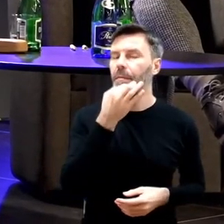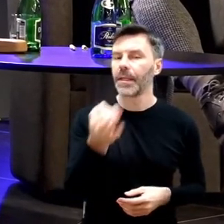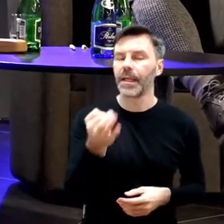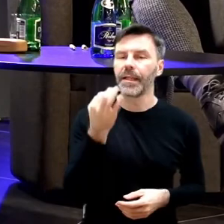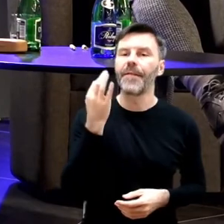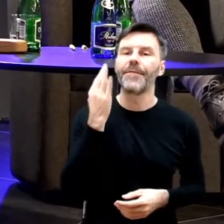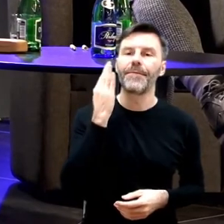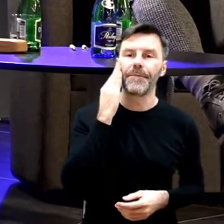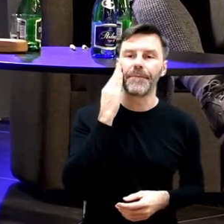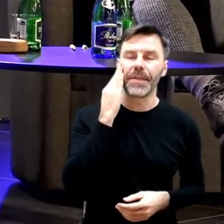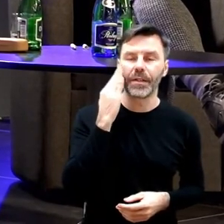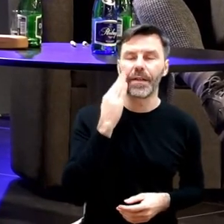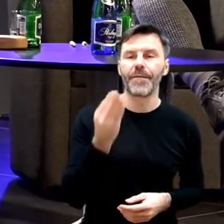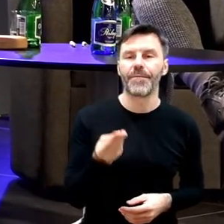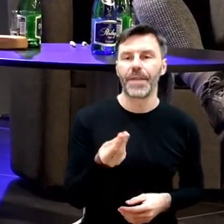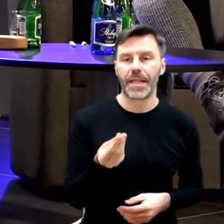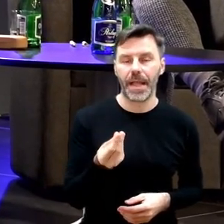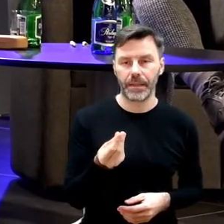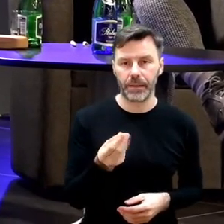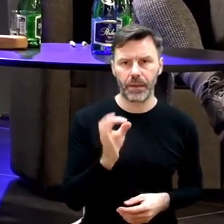i tego rodzaju montaż jest droższy